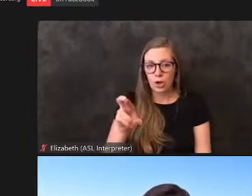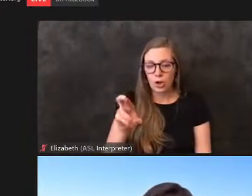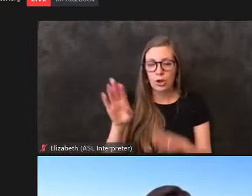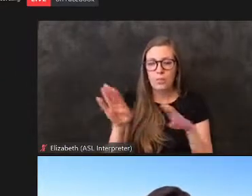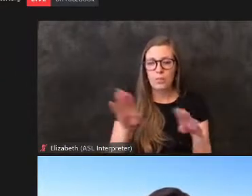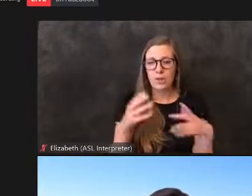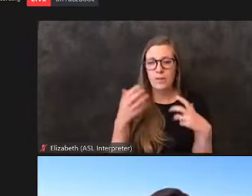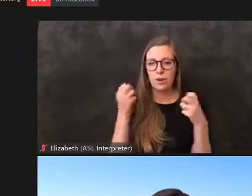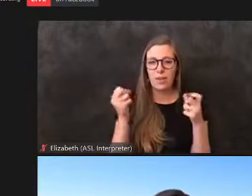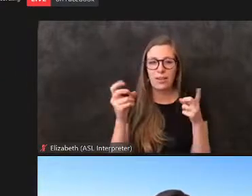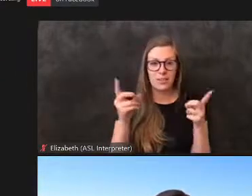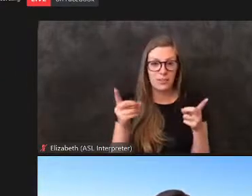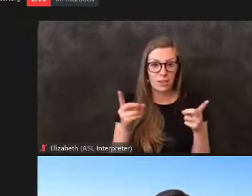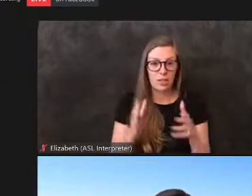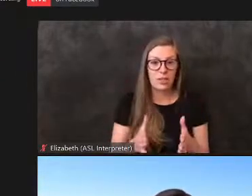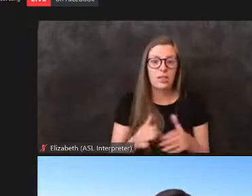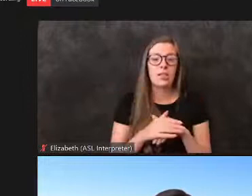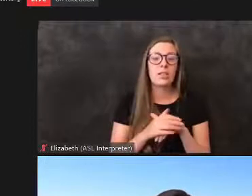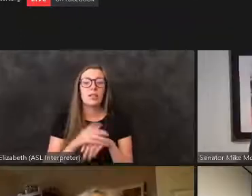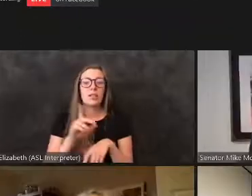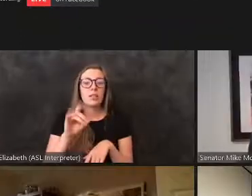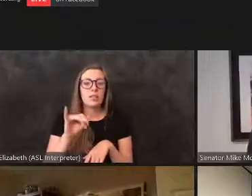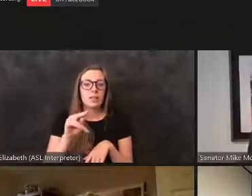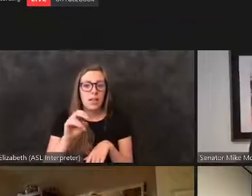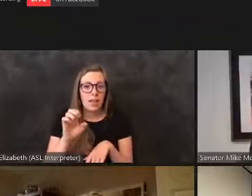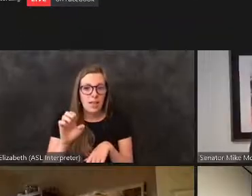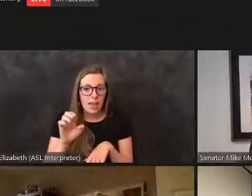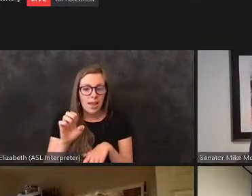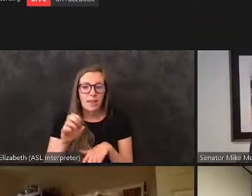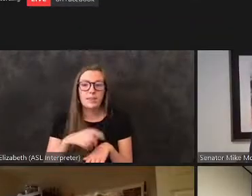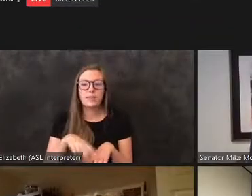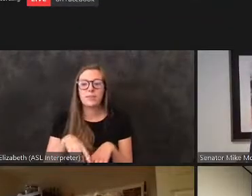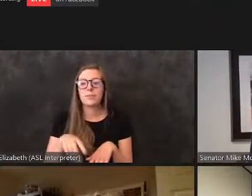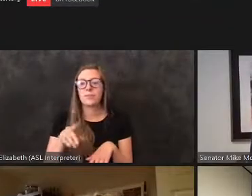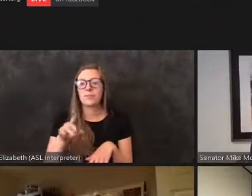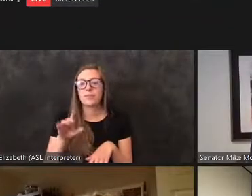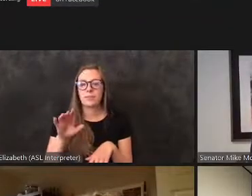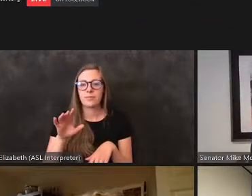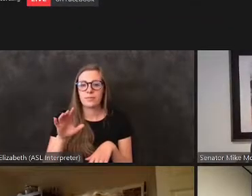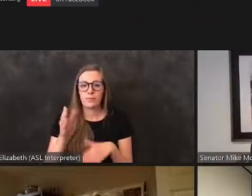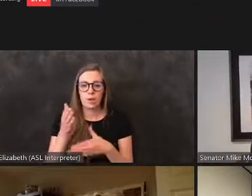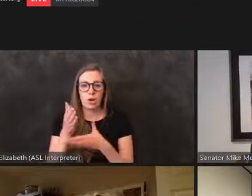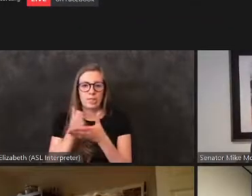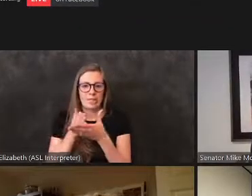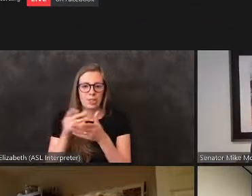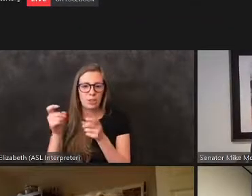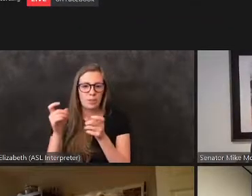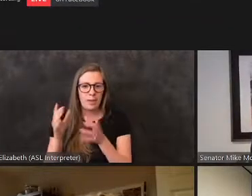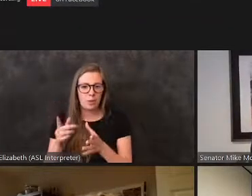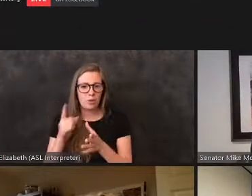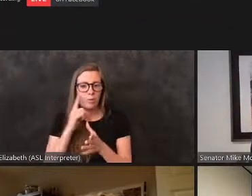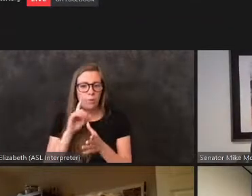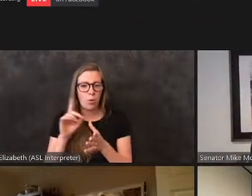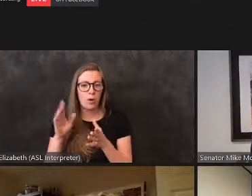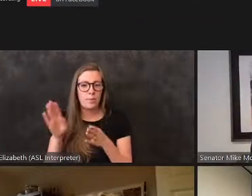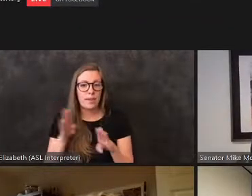la visión de dirección del comportamiento social y la sección de comportamiento